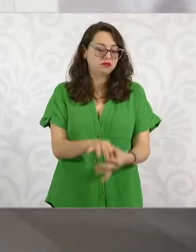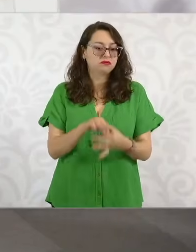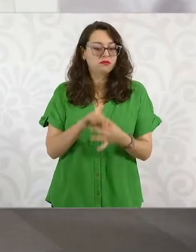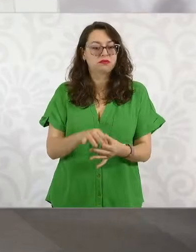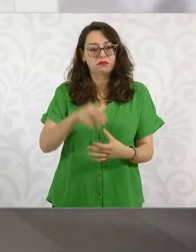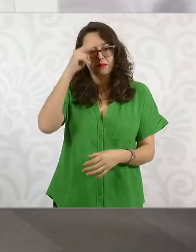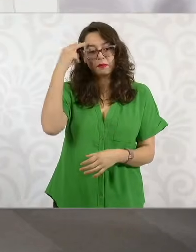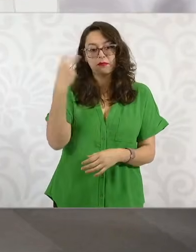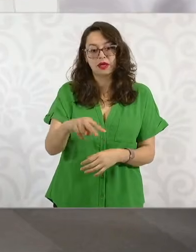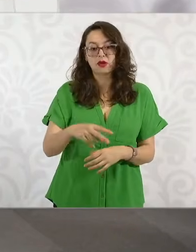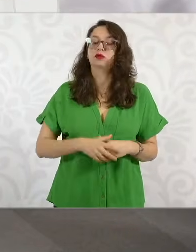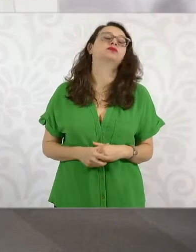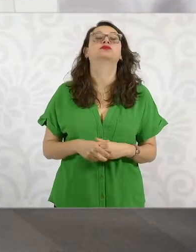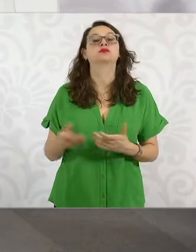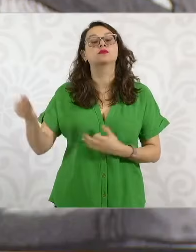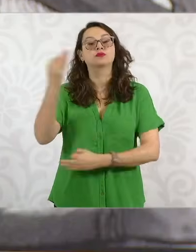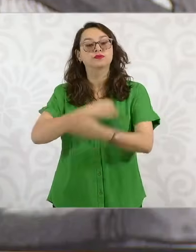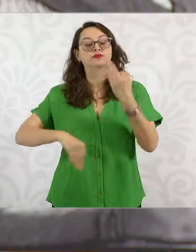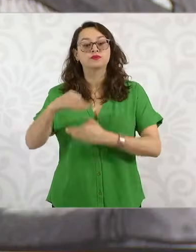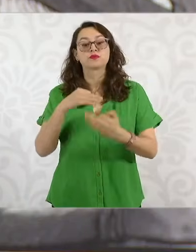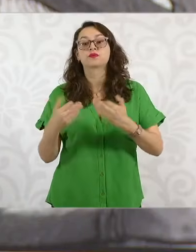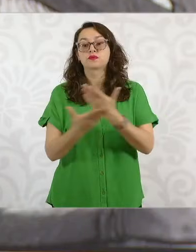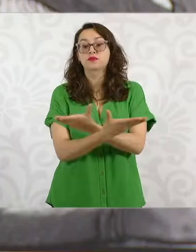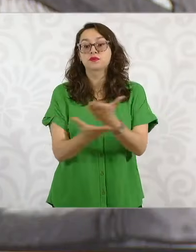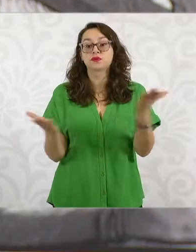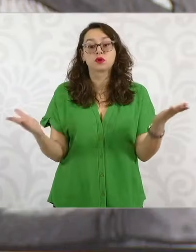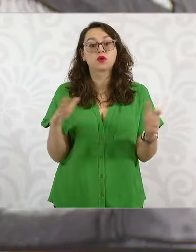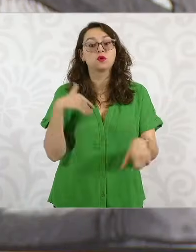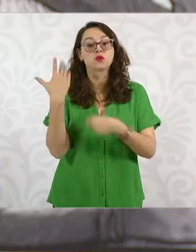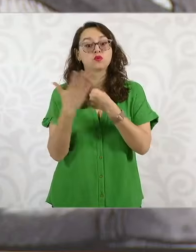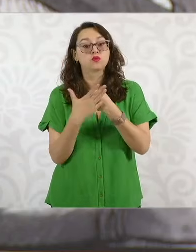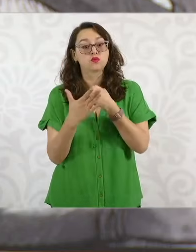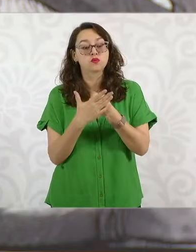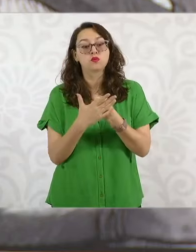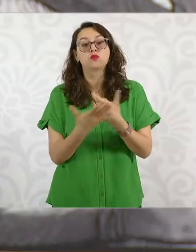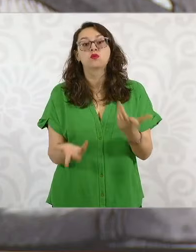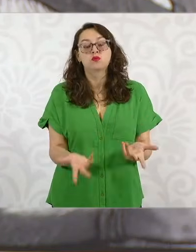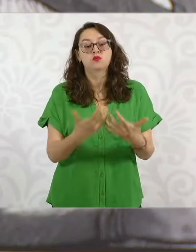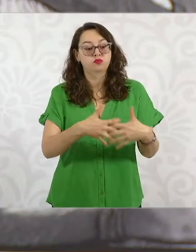Finalizo invitándolos a todos a la inauguración de nuestra nueva línea de producción de enteroina